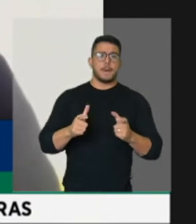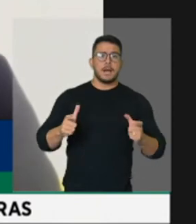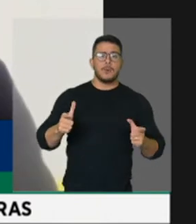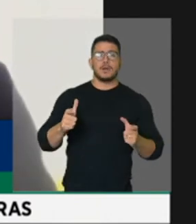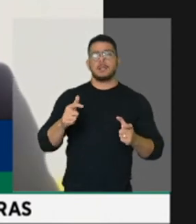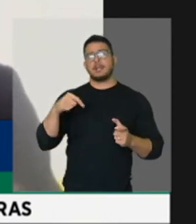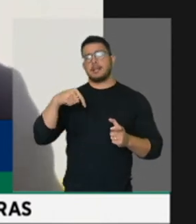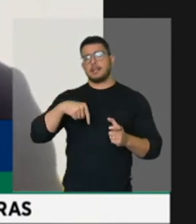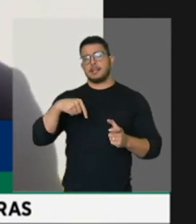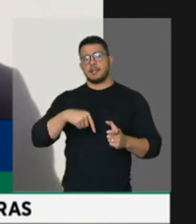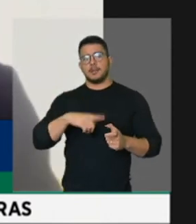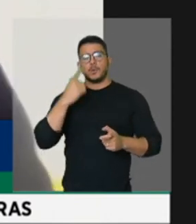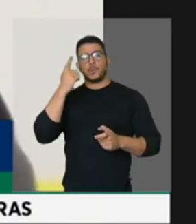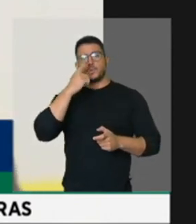NOSSO PAÍS. O DESMONTE COMPLETO JÁ FOI... NÃO É